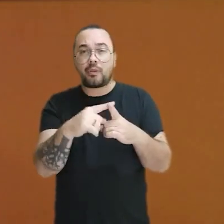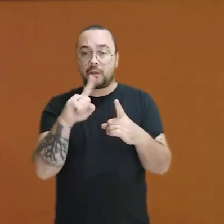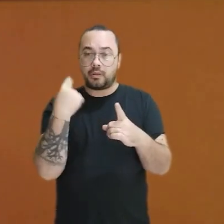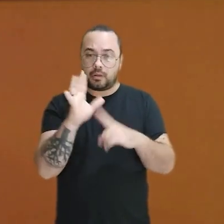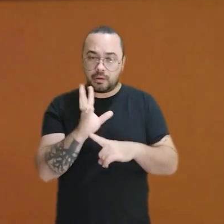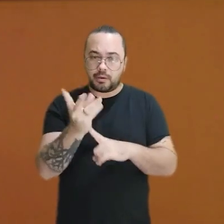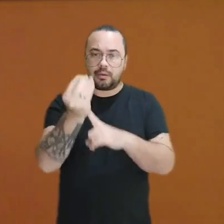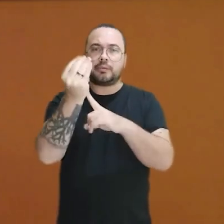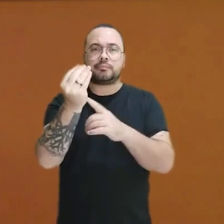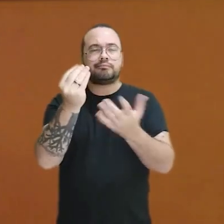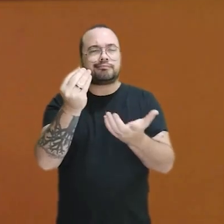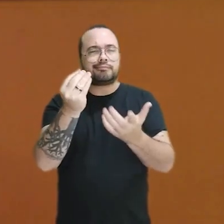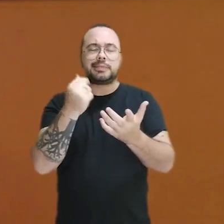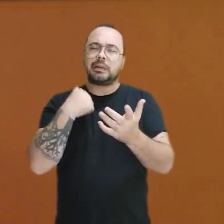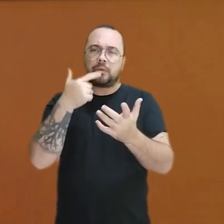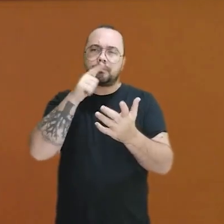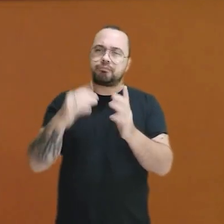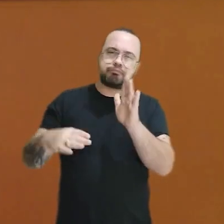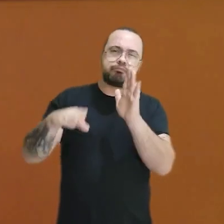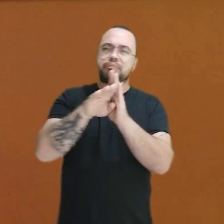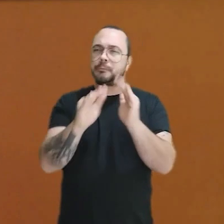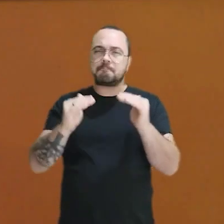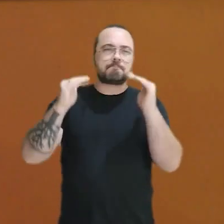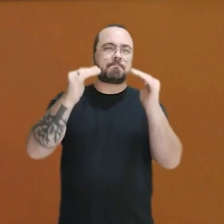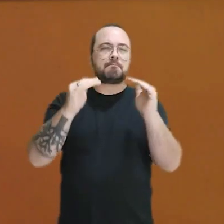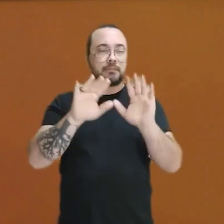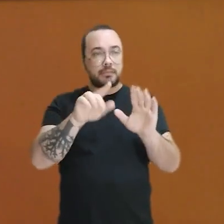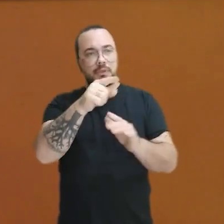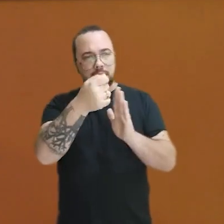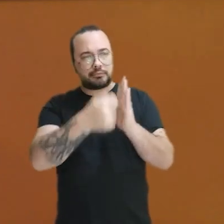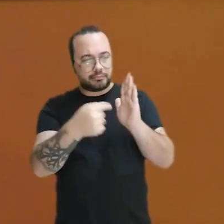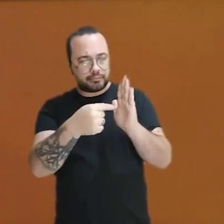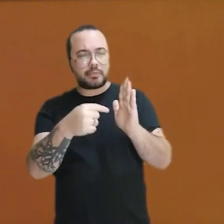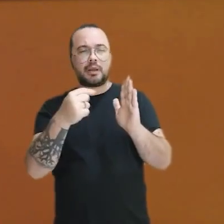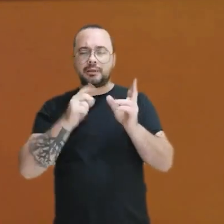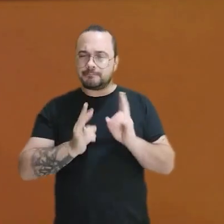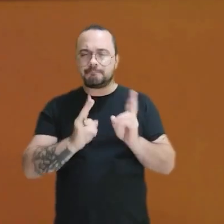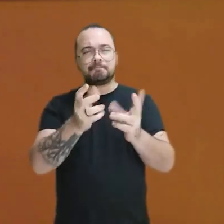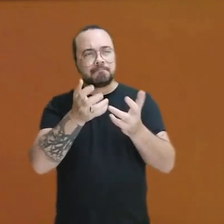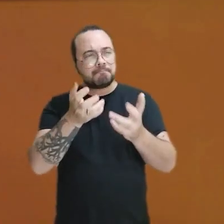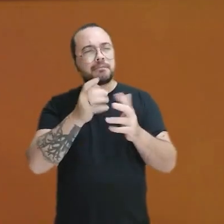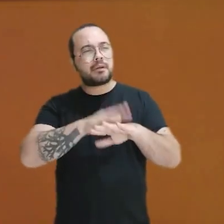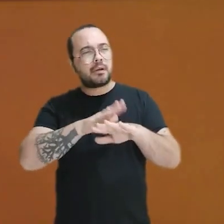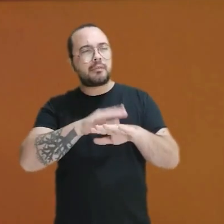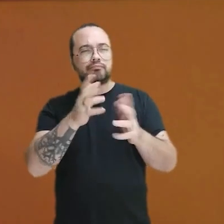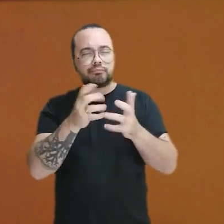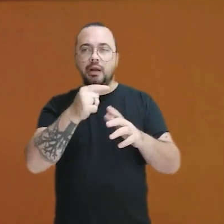tem esse negócio de "eu quero chegar lá", que é até o que você falou no texto, "eu sempre quero chegar lá, aquilo lá, tem aquilo lá que eu quero fazer. Daí, eu faço aquilo lá